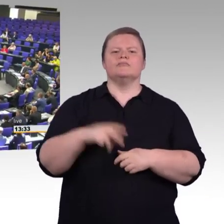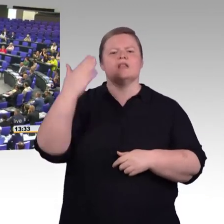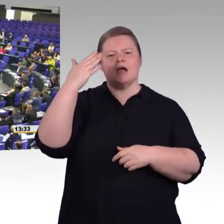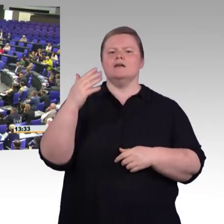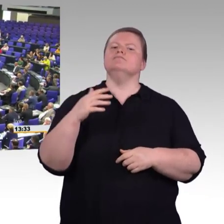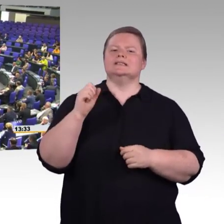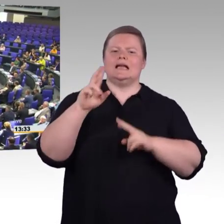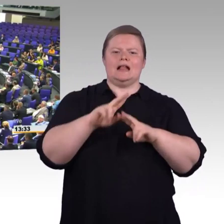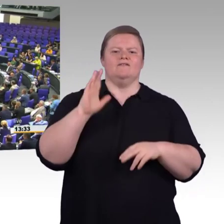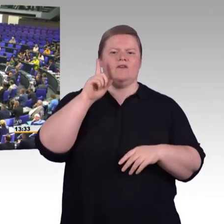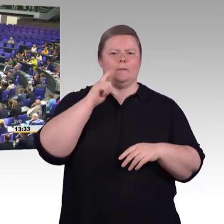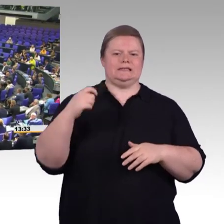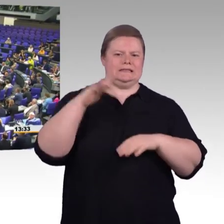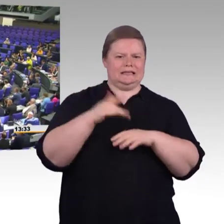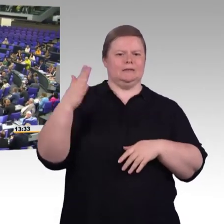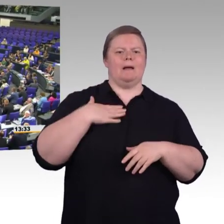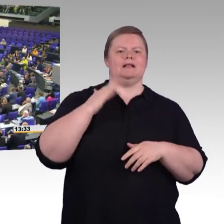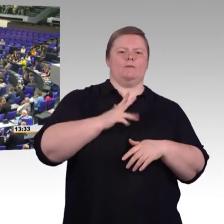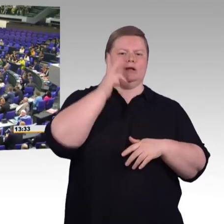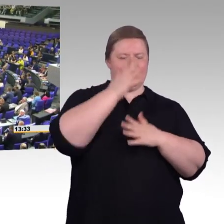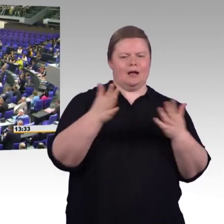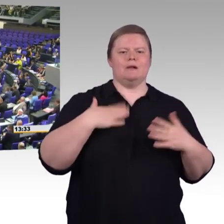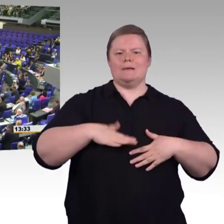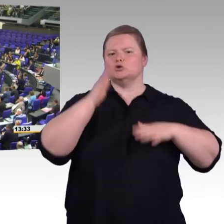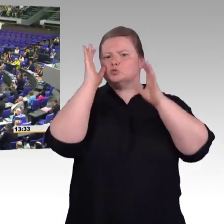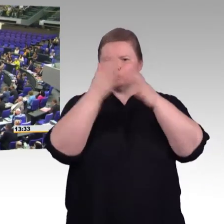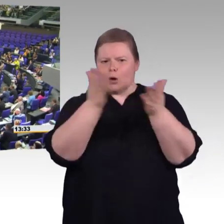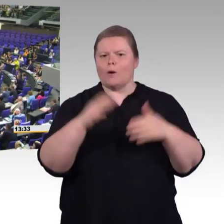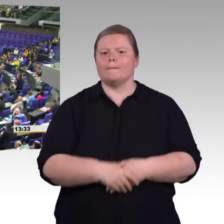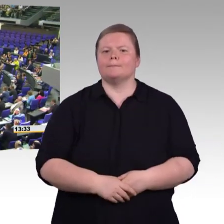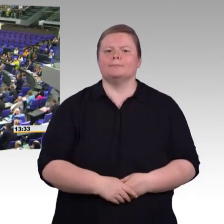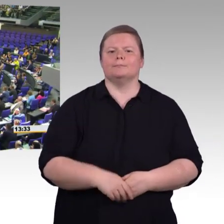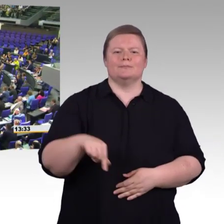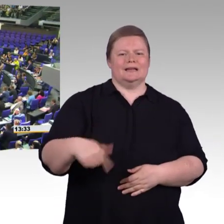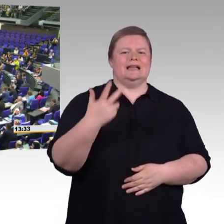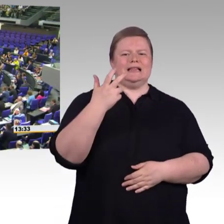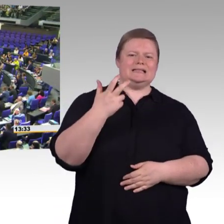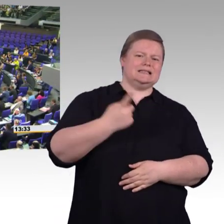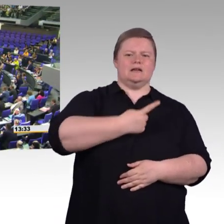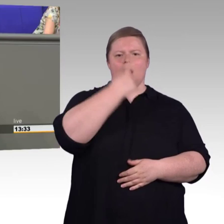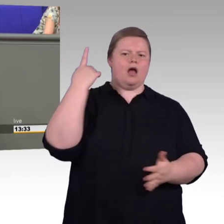führen wir im Deutschen Bundestag erneut eine Debatte über die Aufnahme der Kinderrechte ins Grundgesetz und das ist gut.